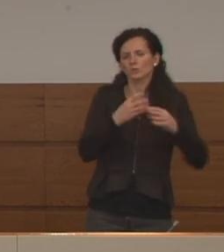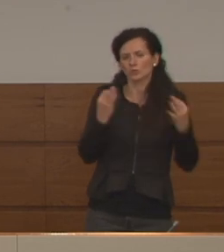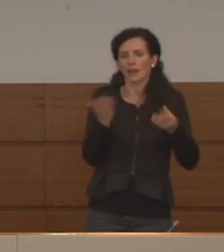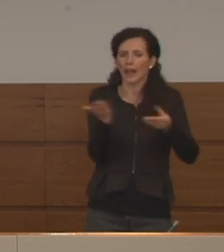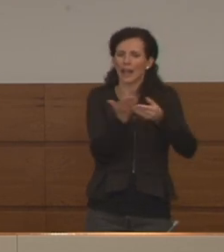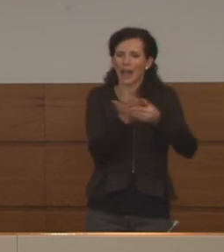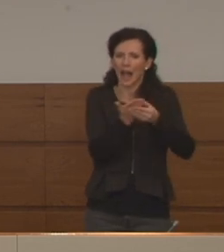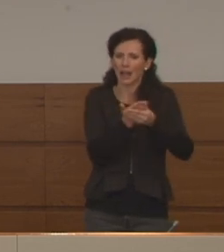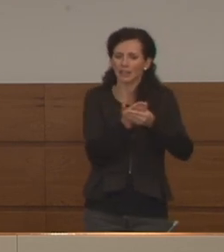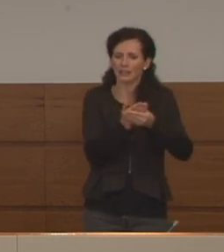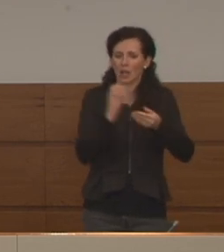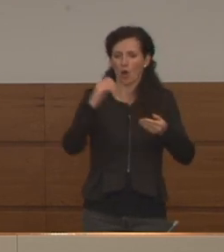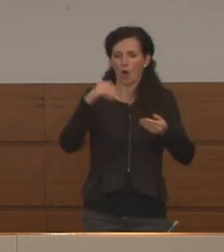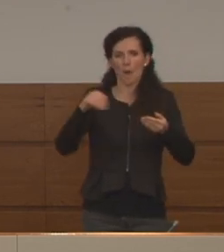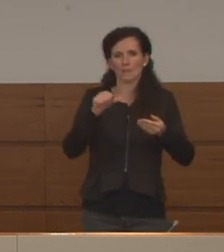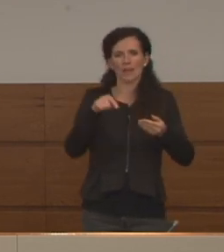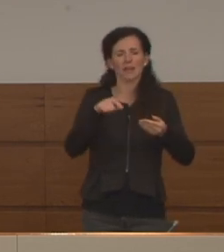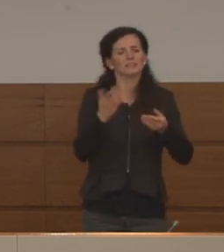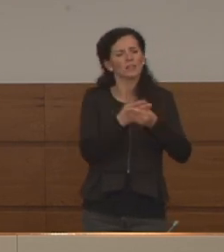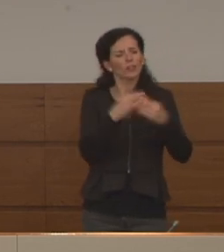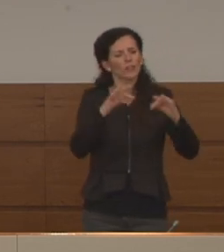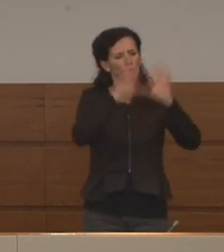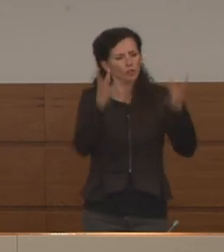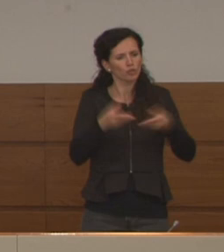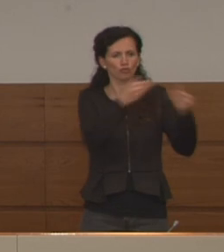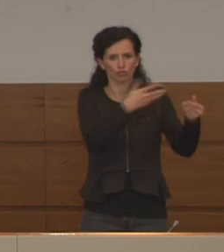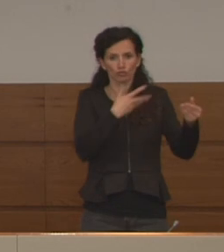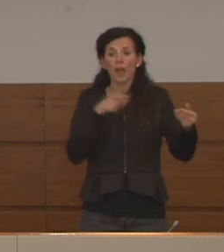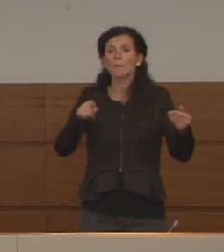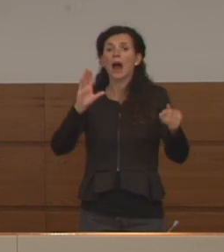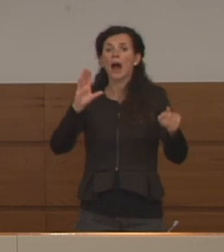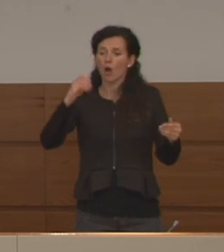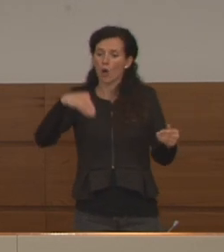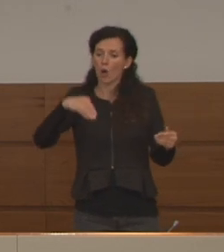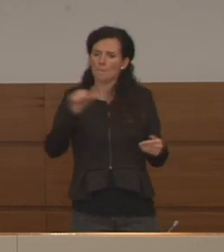siano costantemente aperte a chiunque voglia entrare. Quindi non è